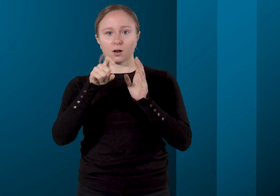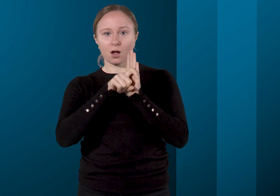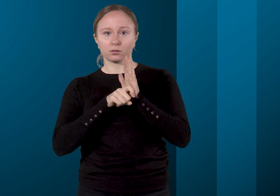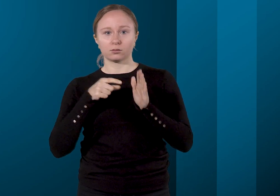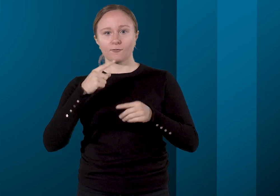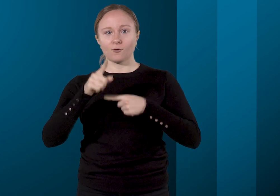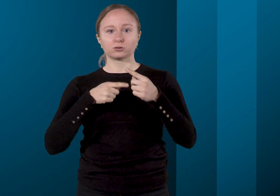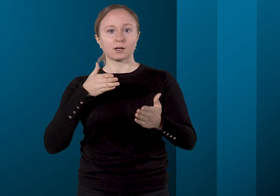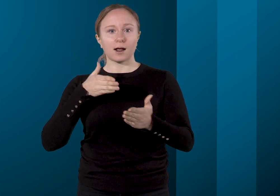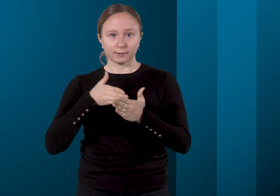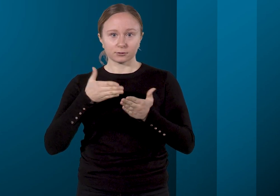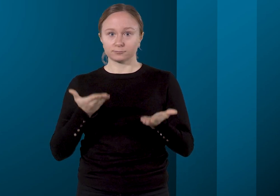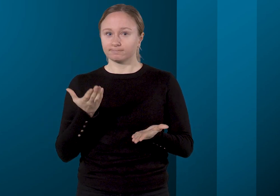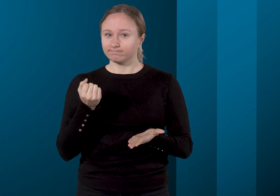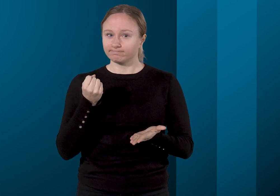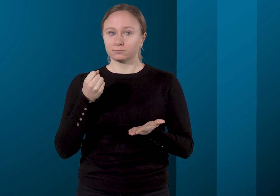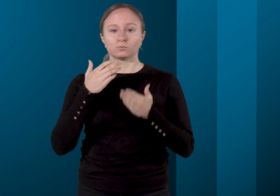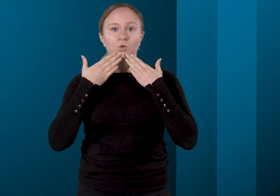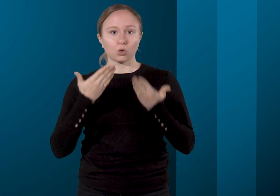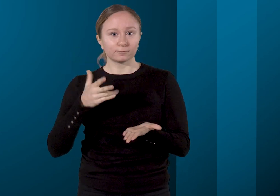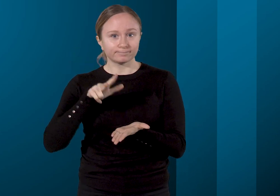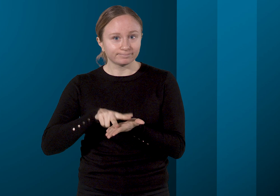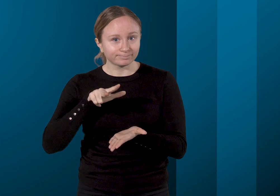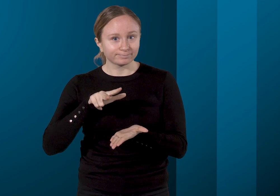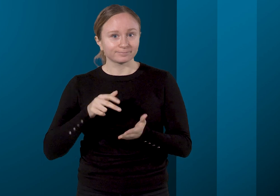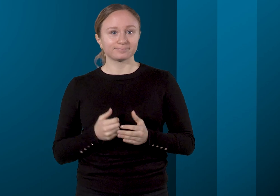lagen om funktionshinder äntligen träder i kraft.